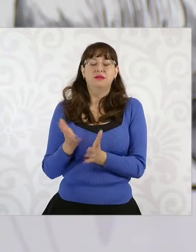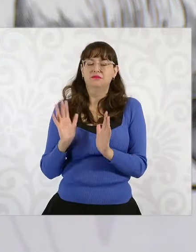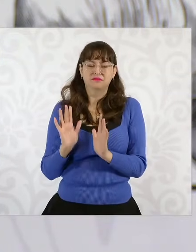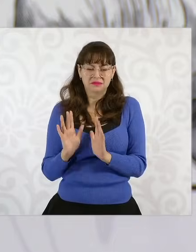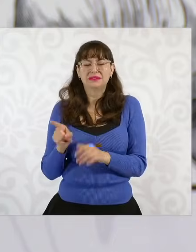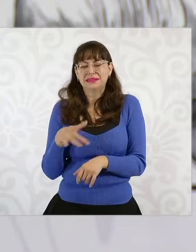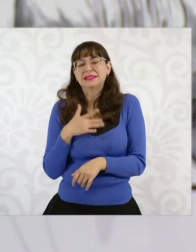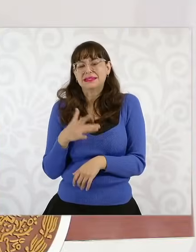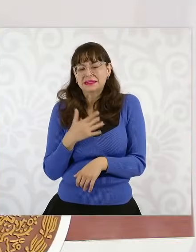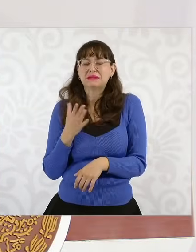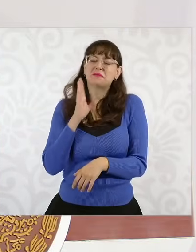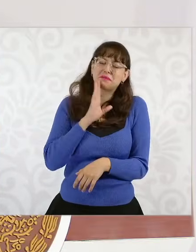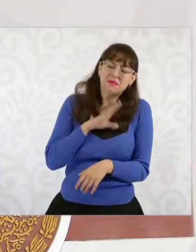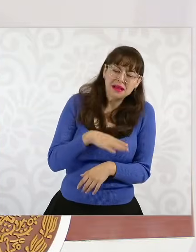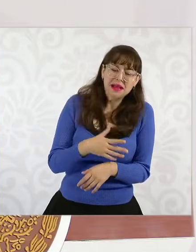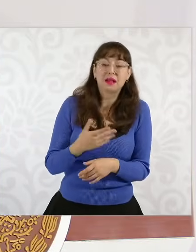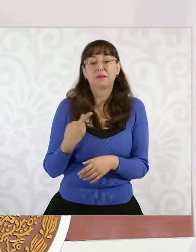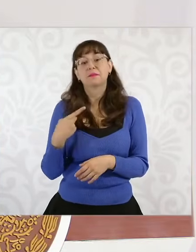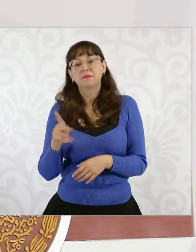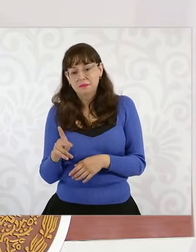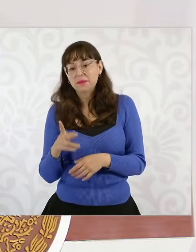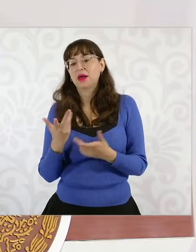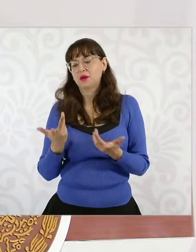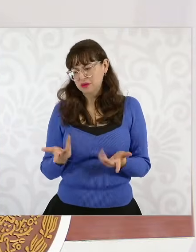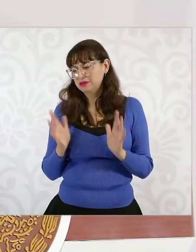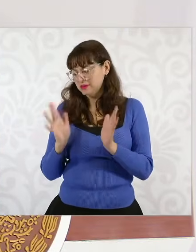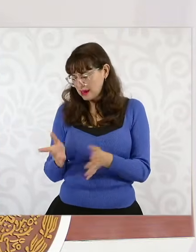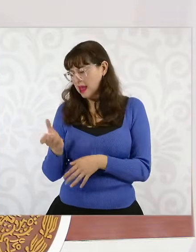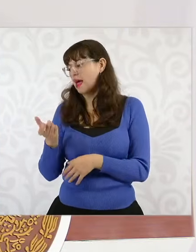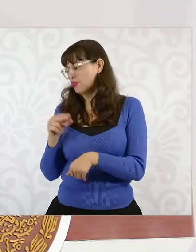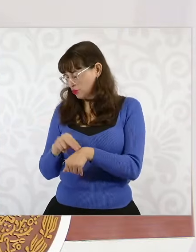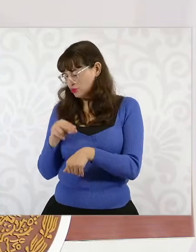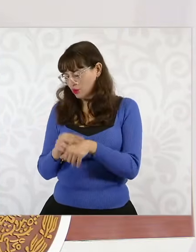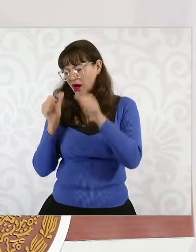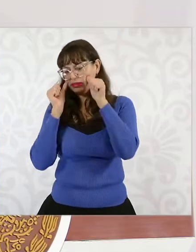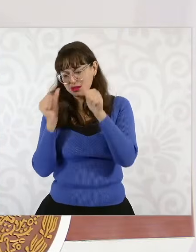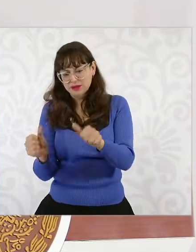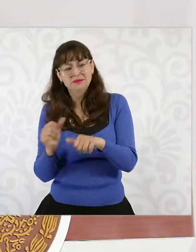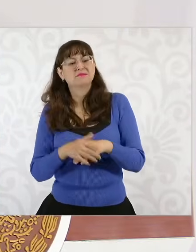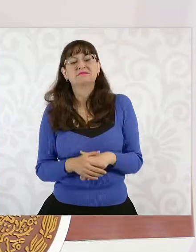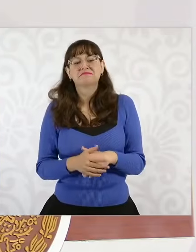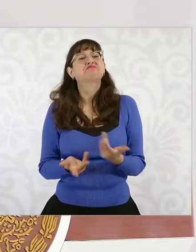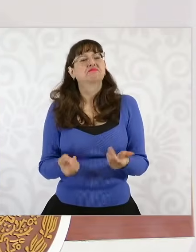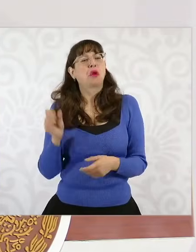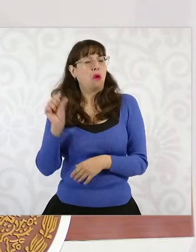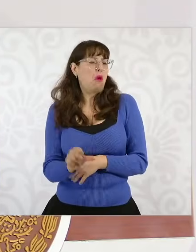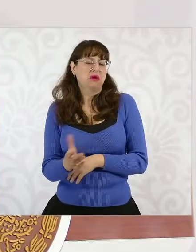malita, pues, pero no está atendida por un médico y en el transcurso del día sabremos la agenda del